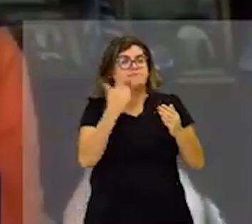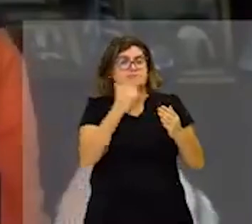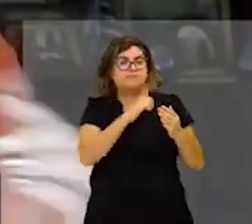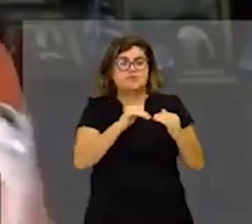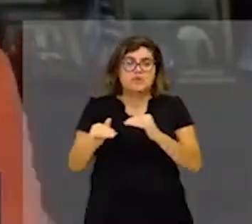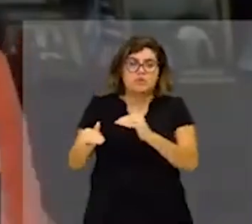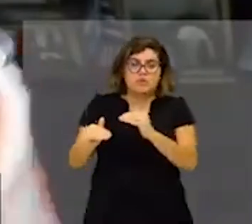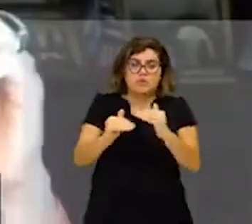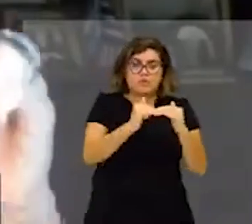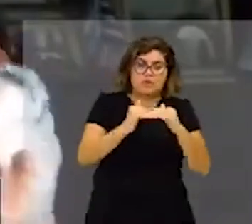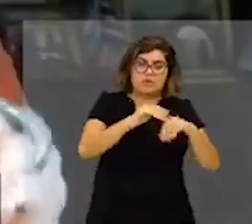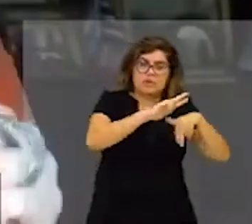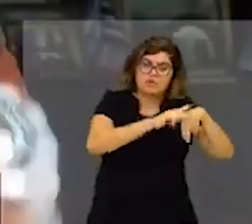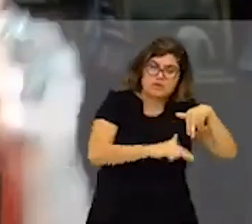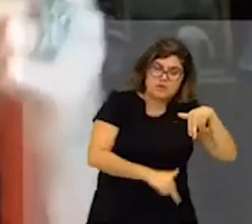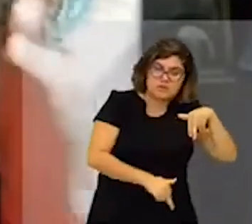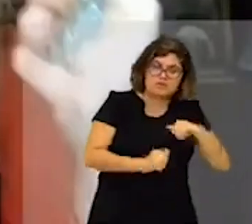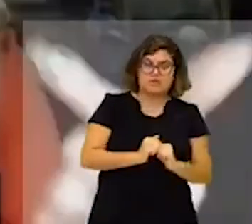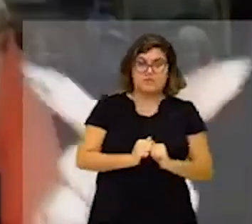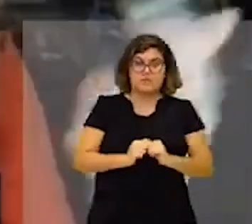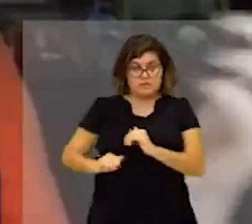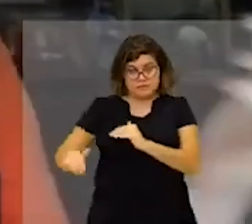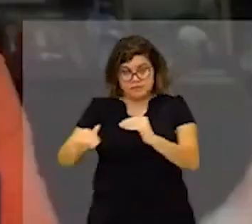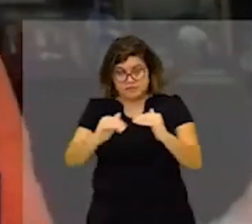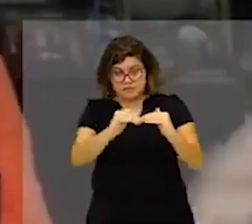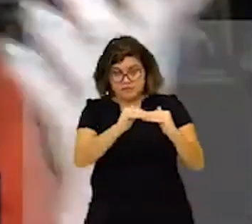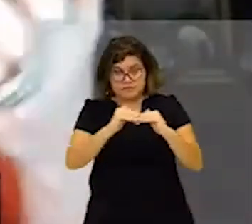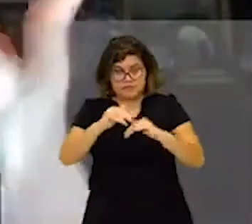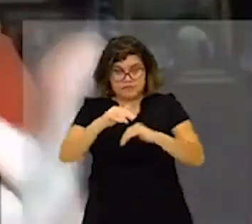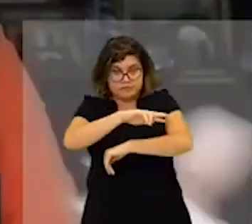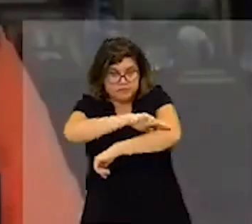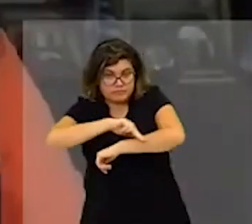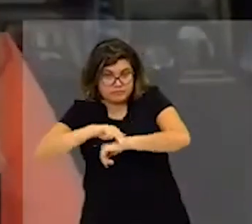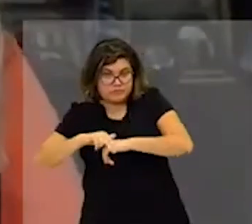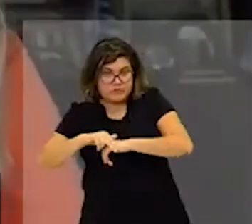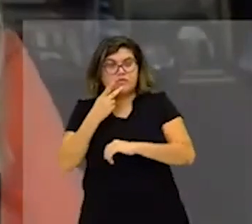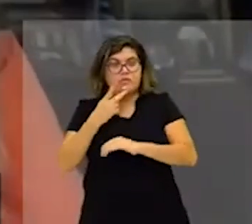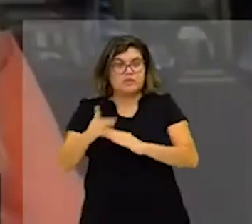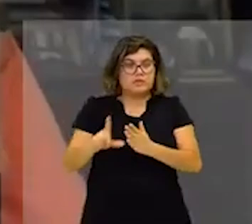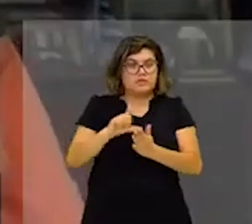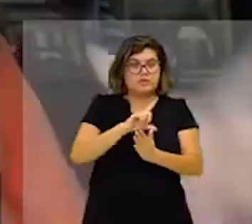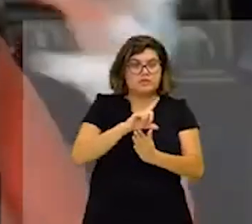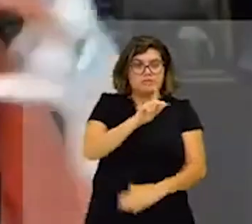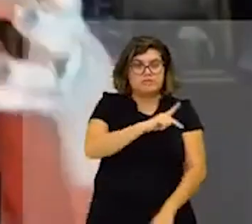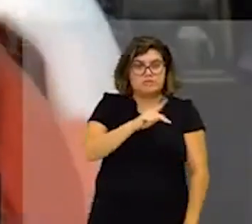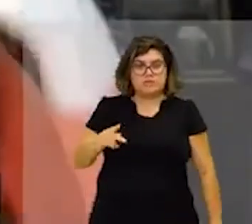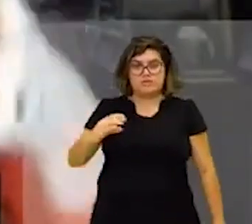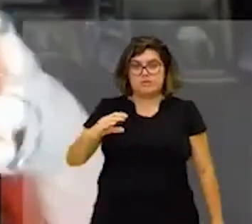uma maior igualdade em termos raciais Como foi mencionado pelo professor Kleber que nós temos